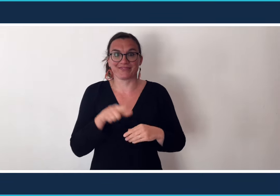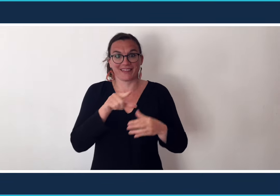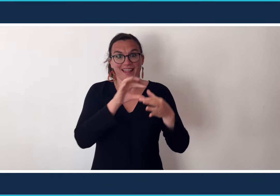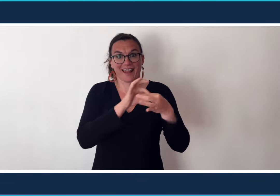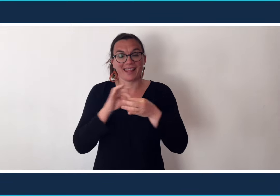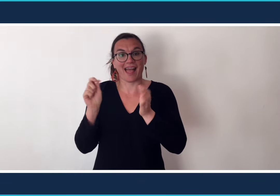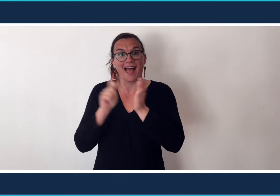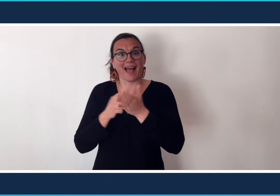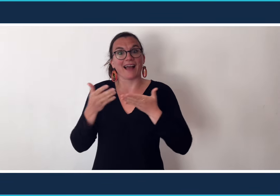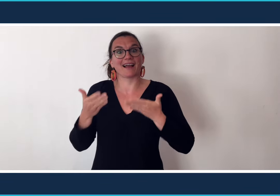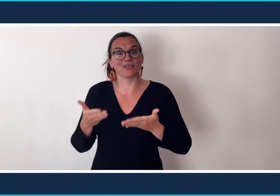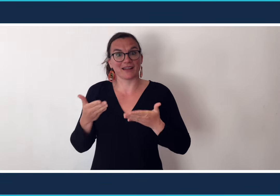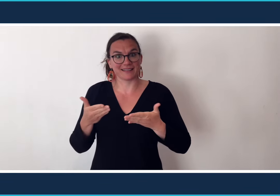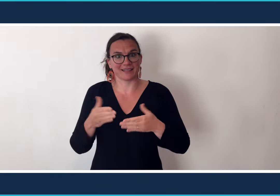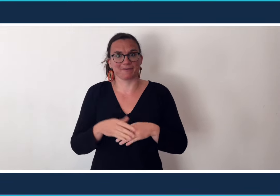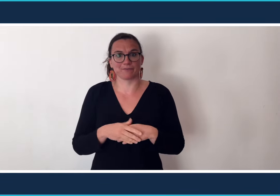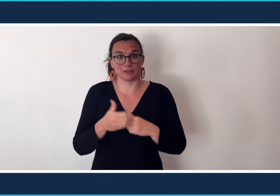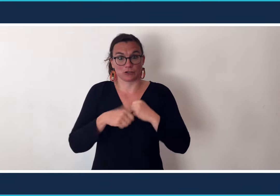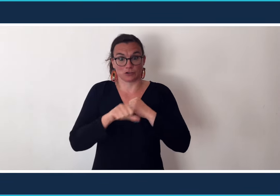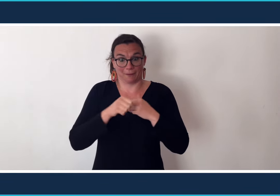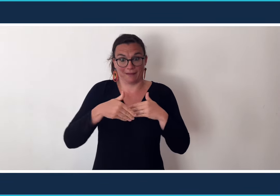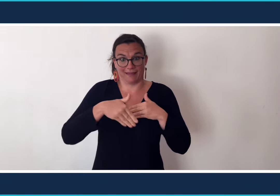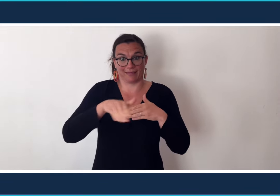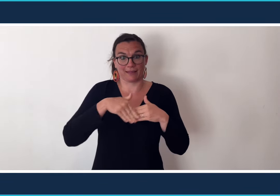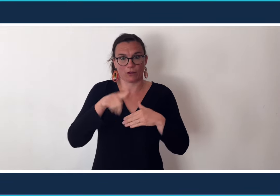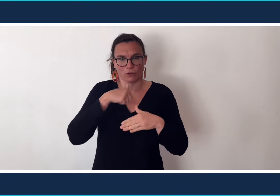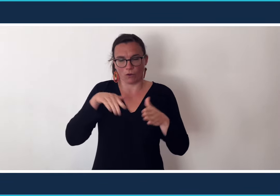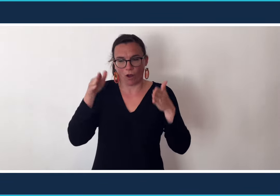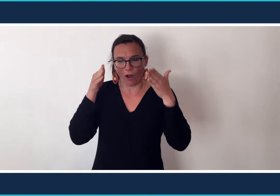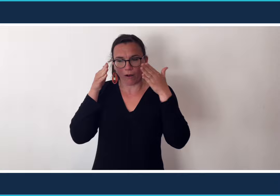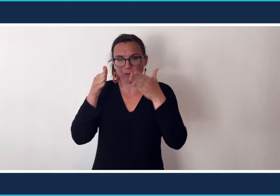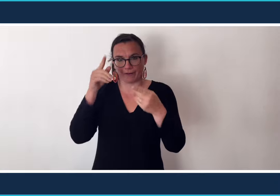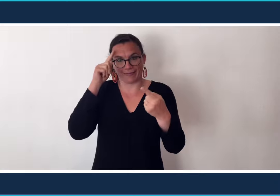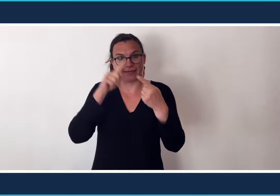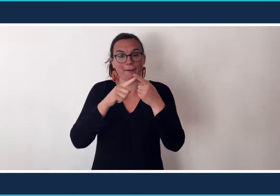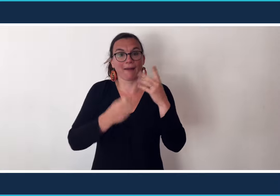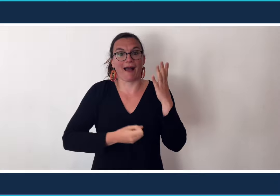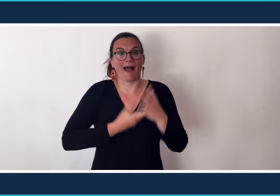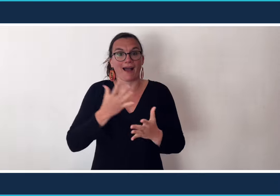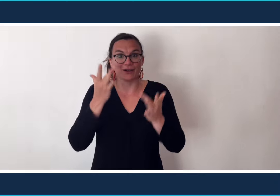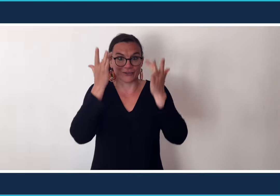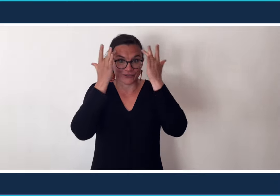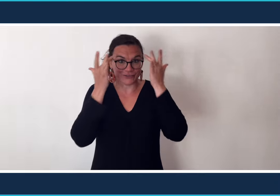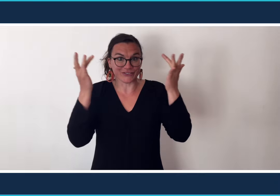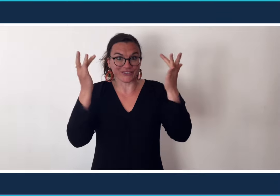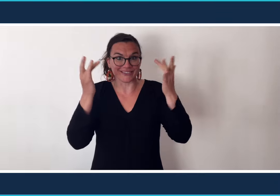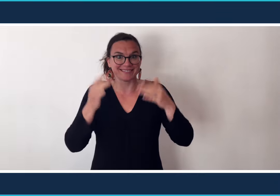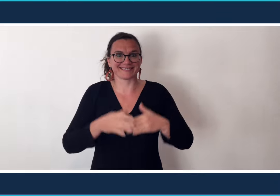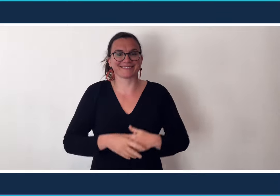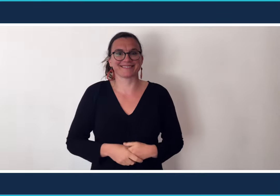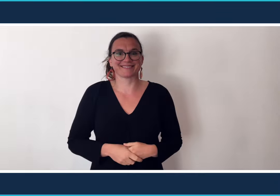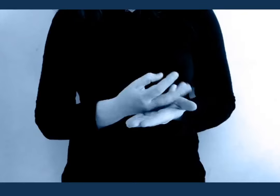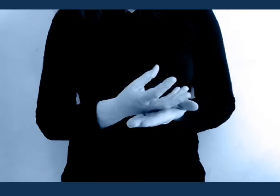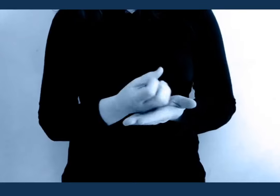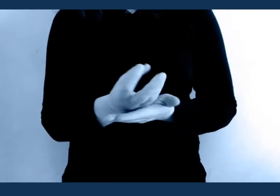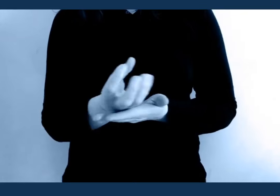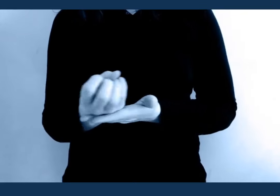Cette semaine nous allons aborder le thème de l'art et de la culture